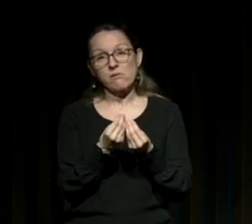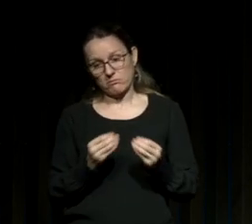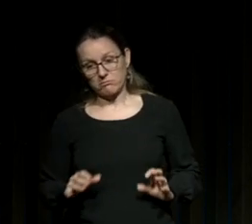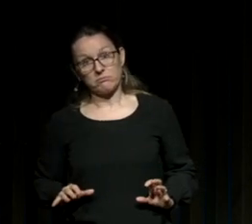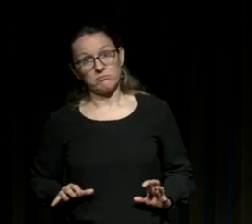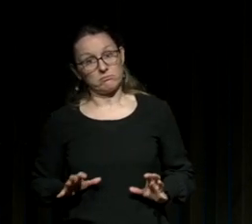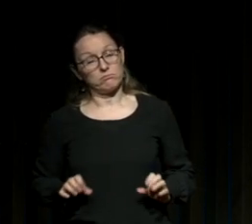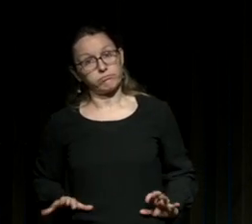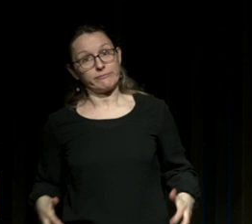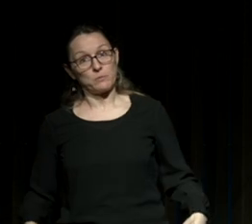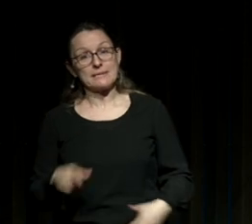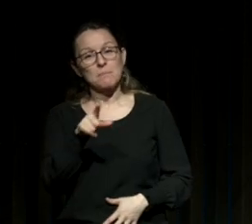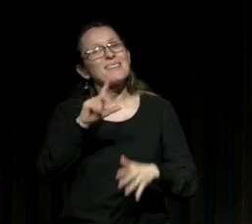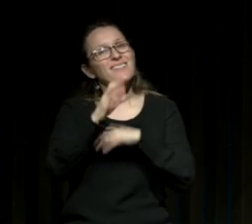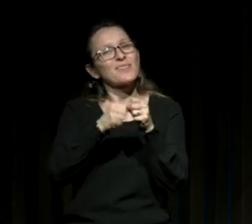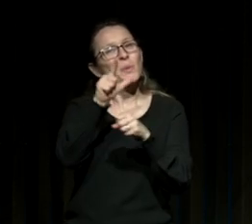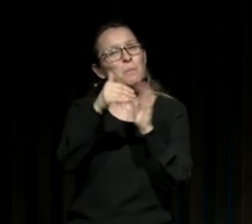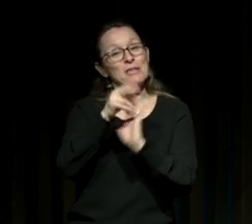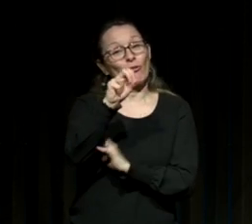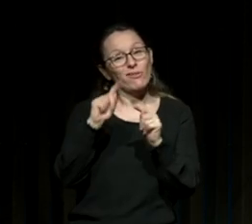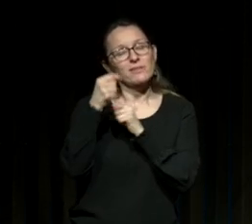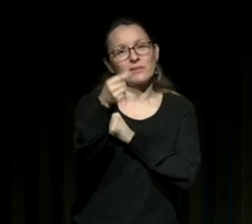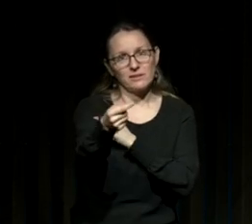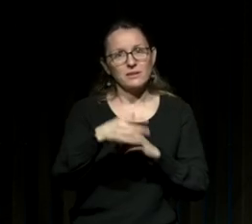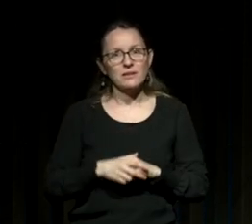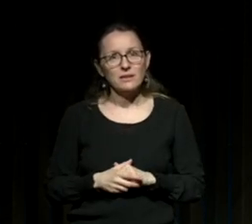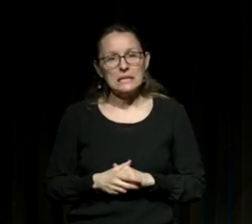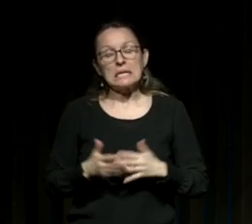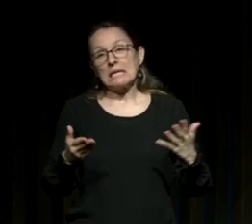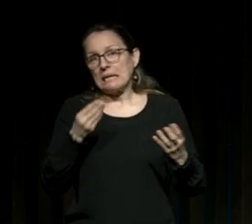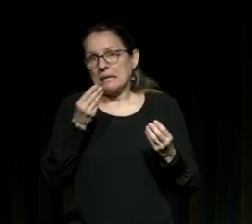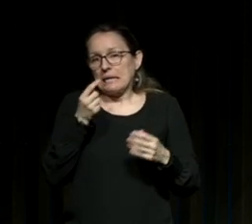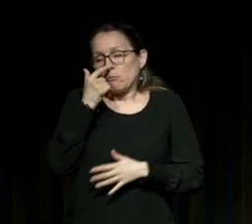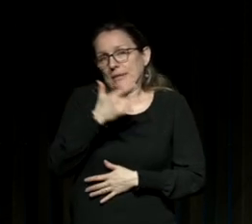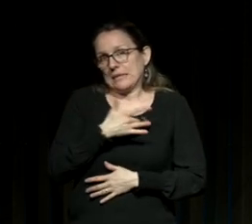quand on s'intéresse aux patients qui souffrent d'obésité on estime que ça pourrait concerner